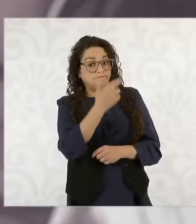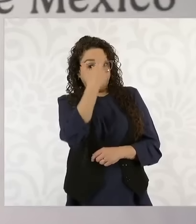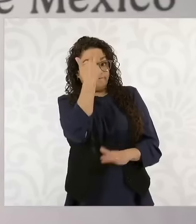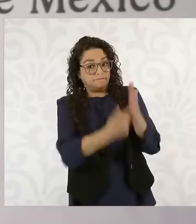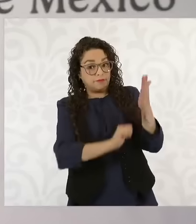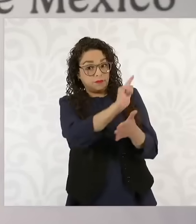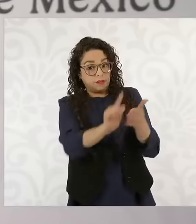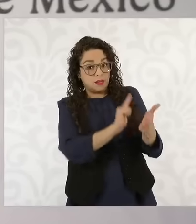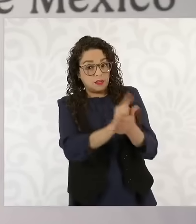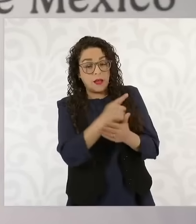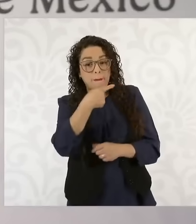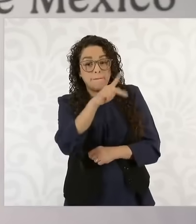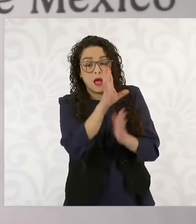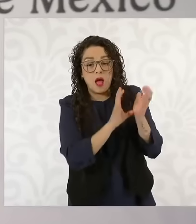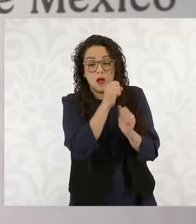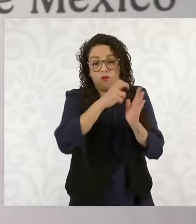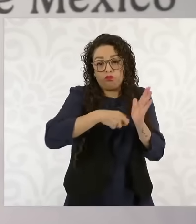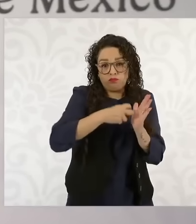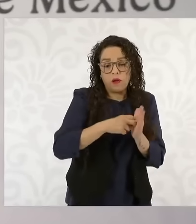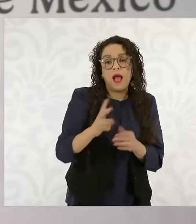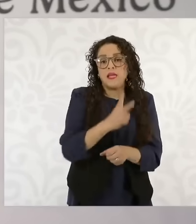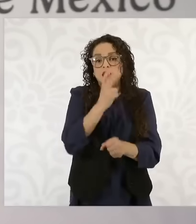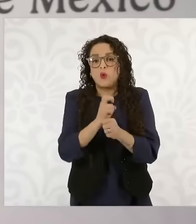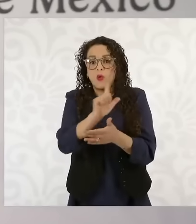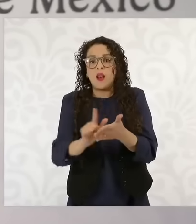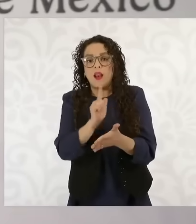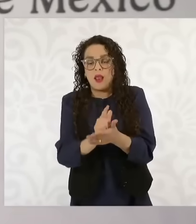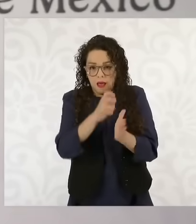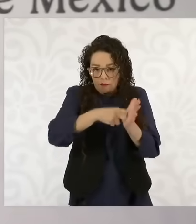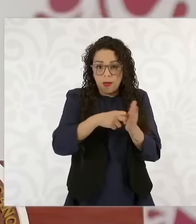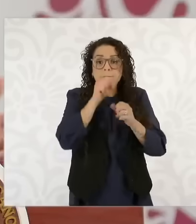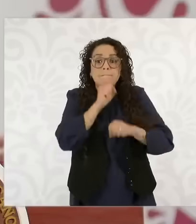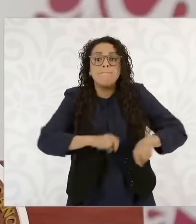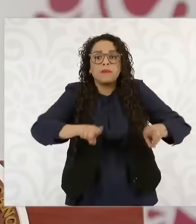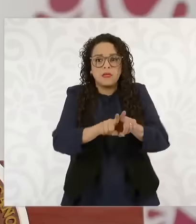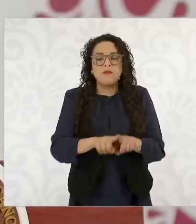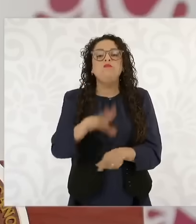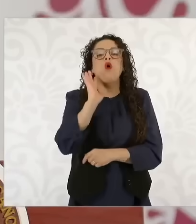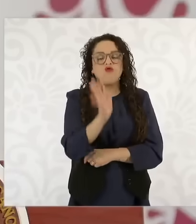las reformas de las leyes secundarias se reforzó el marco institucional para combatir estos abusos